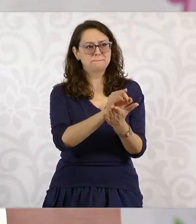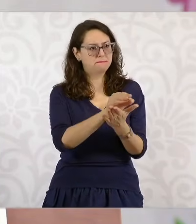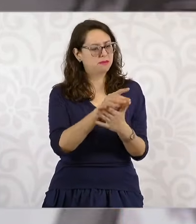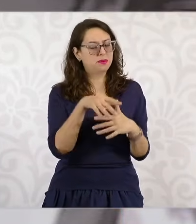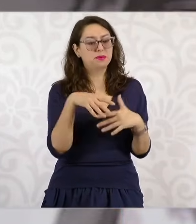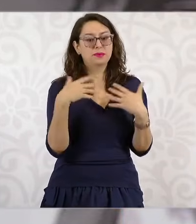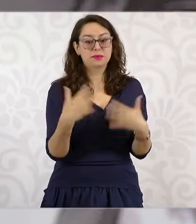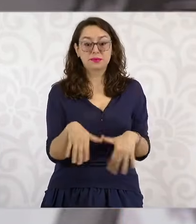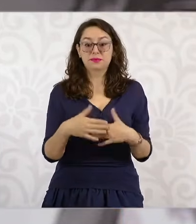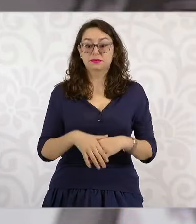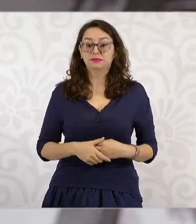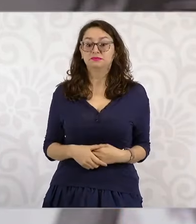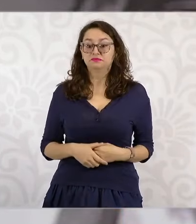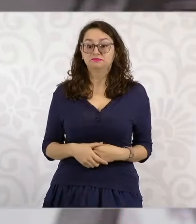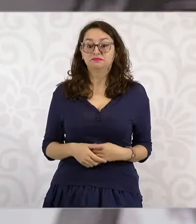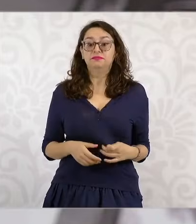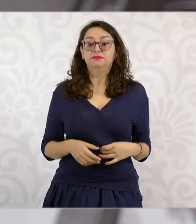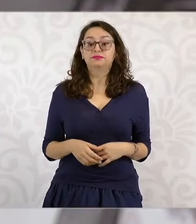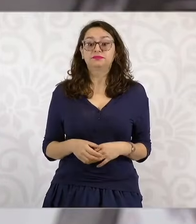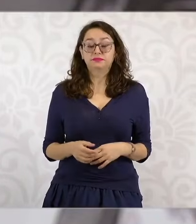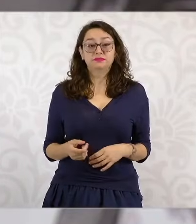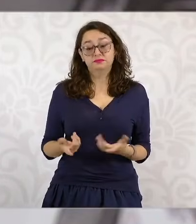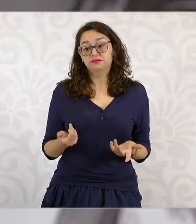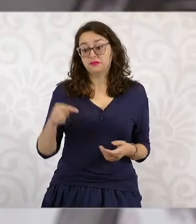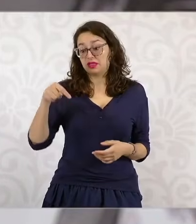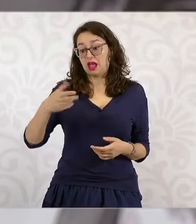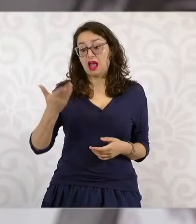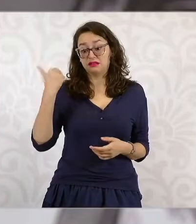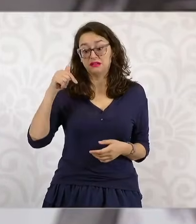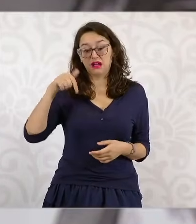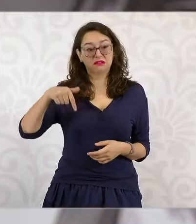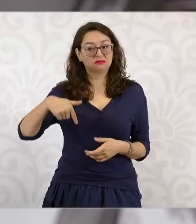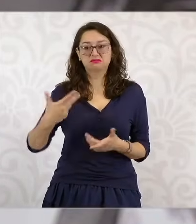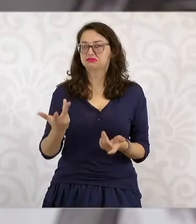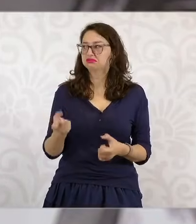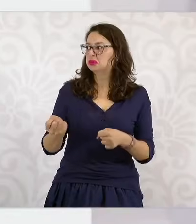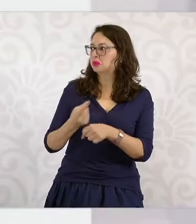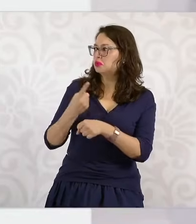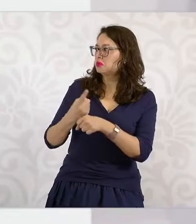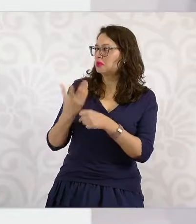a buscar una mejor vida allá cuando estaban cerradas las puertas de la posibilidad de